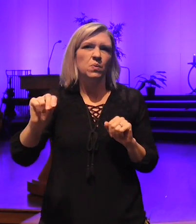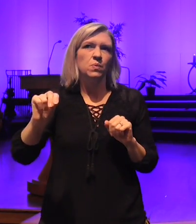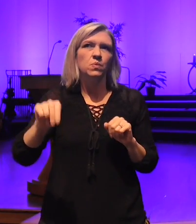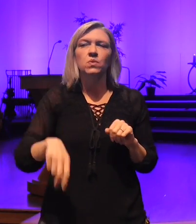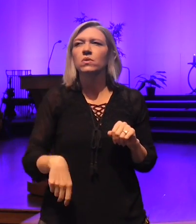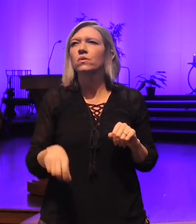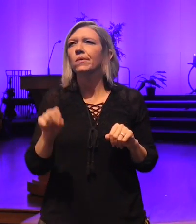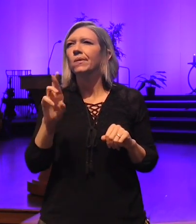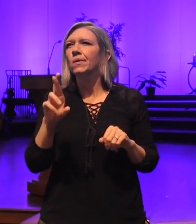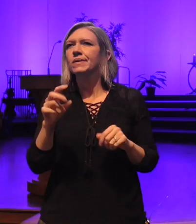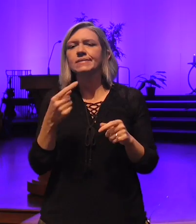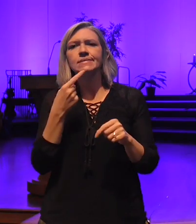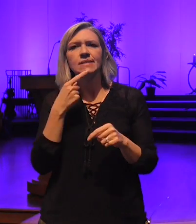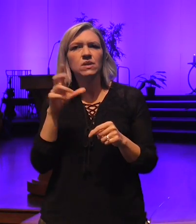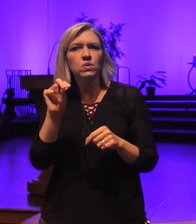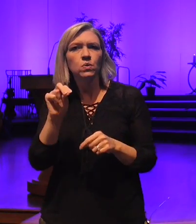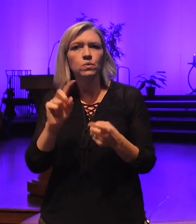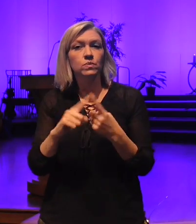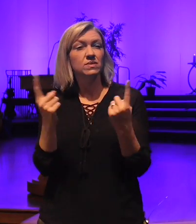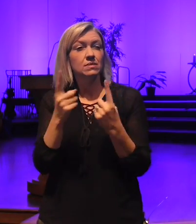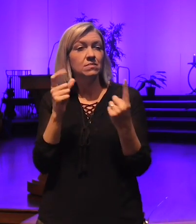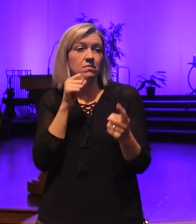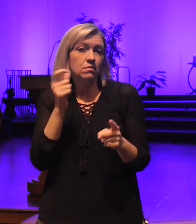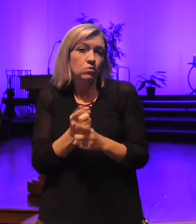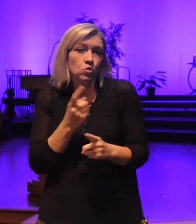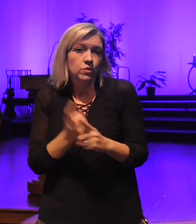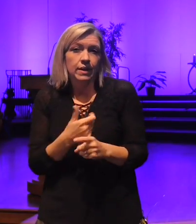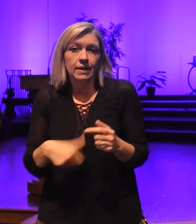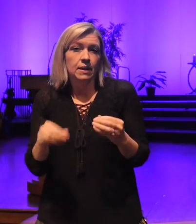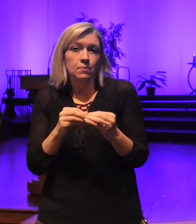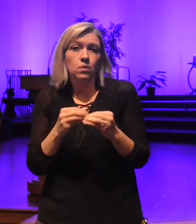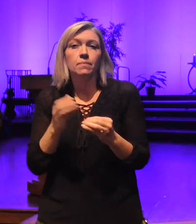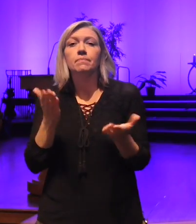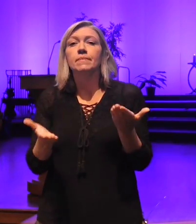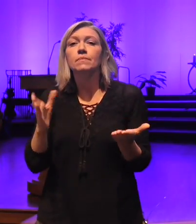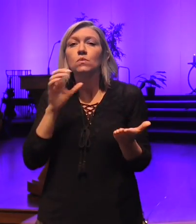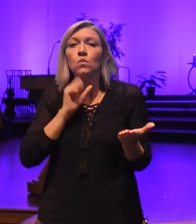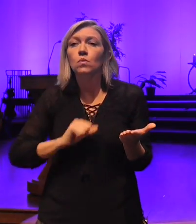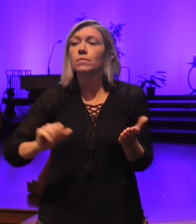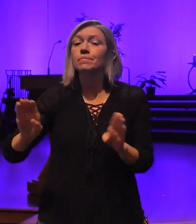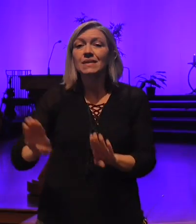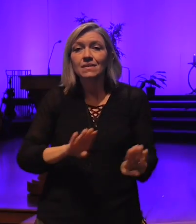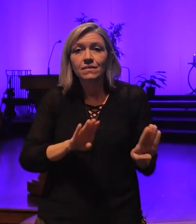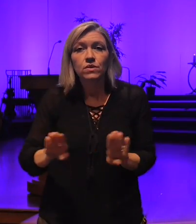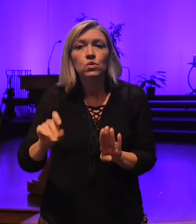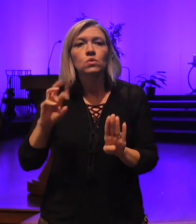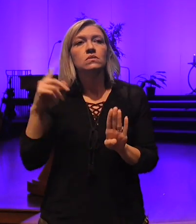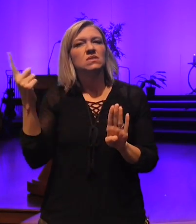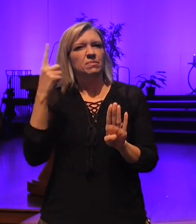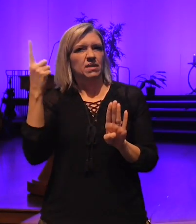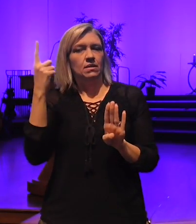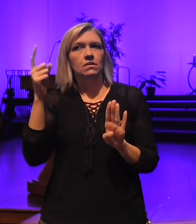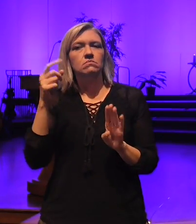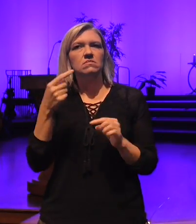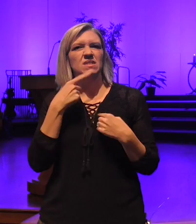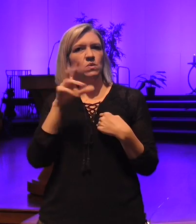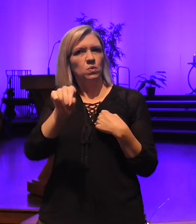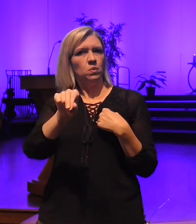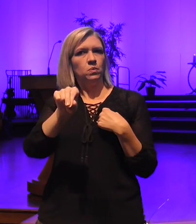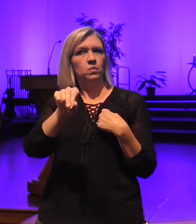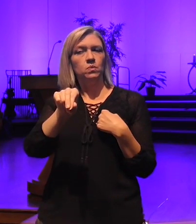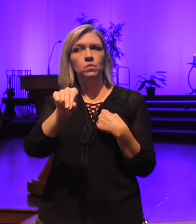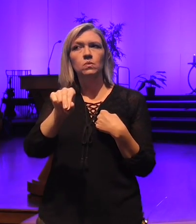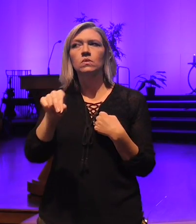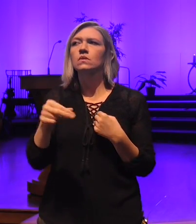vida ya no es apropiado, tal vez comportamientos o algo así, decir no a cualquier cosa